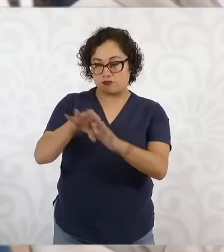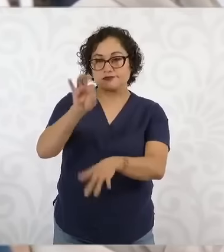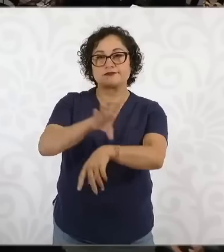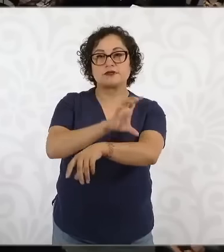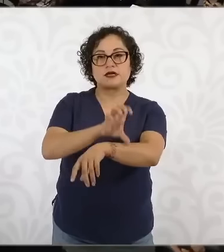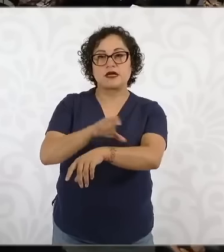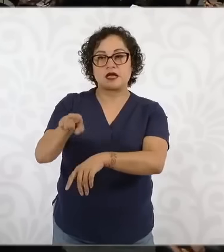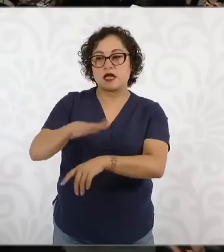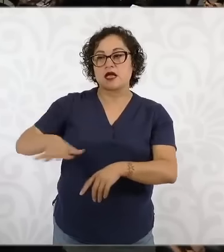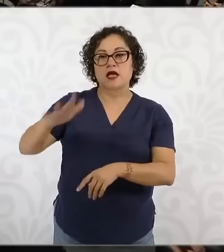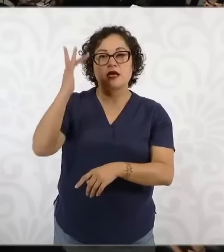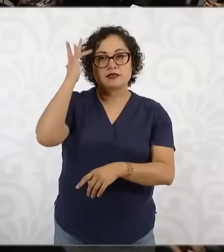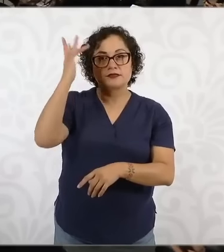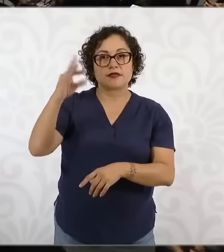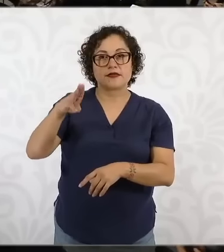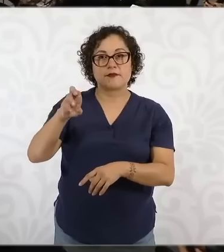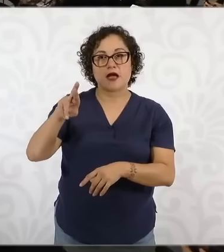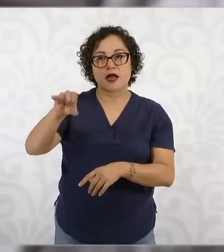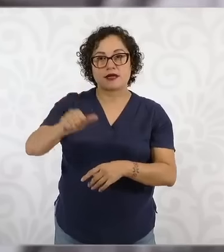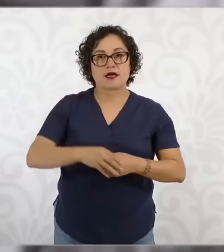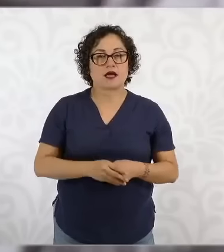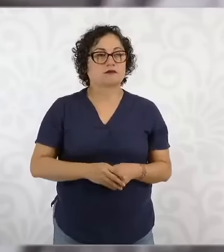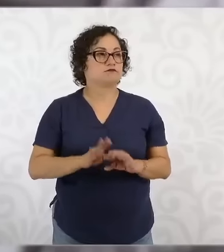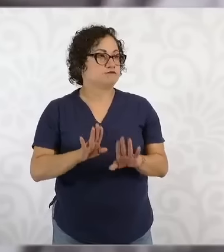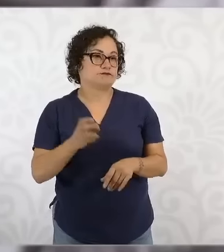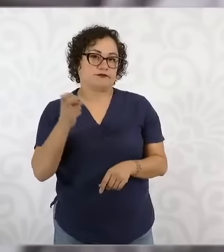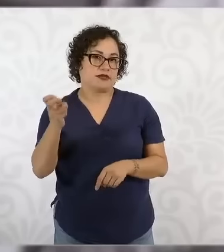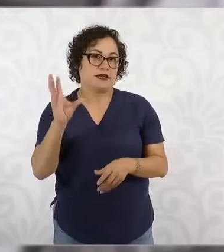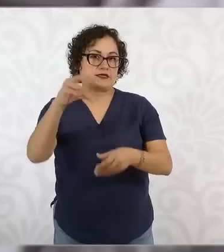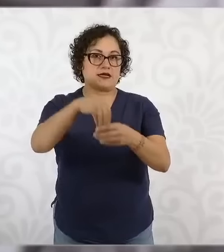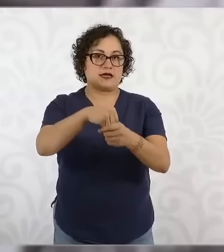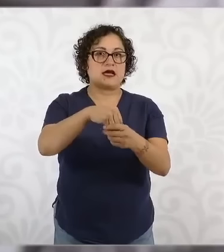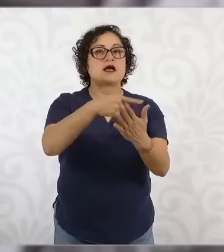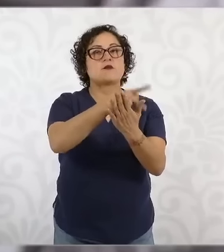Esta todavía la tenemos ahorita. Esa es parte de el programa de equipamiento de presas. Esta